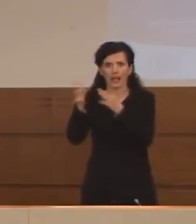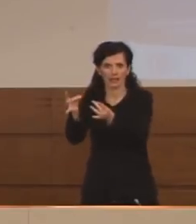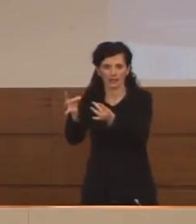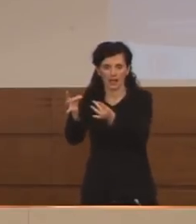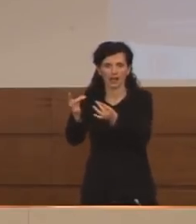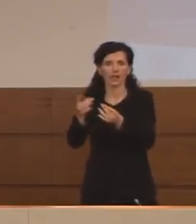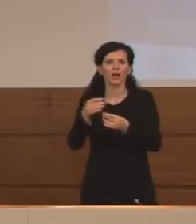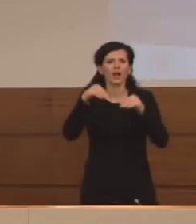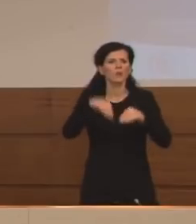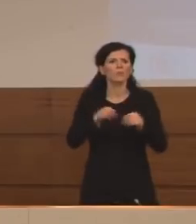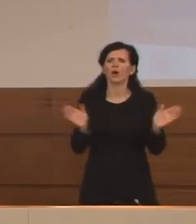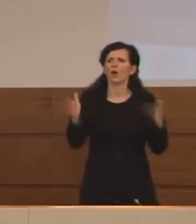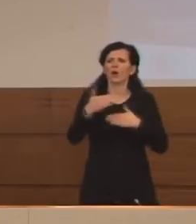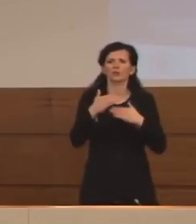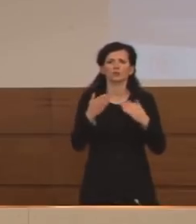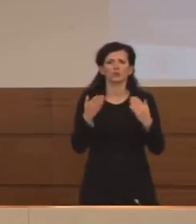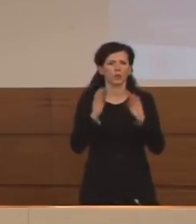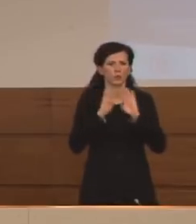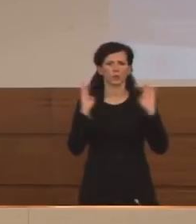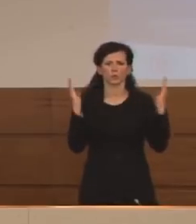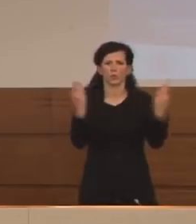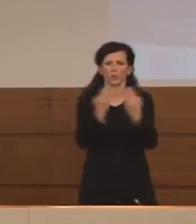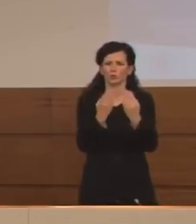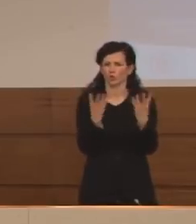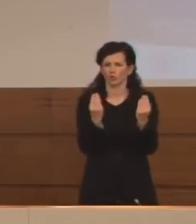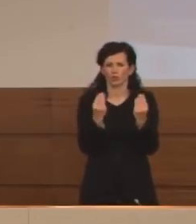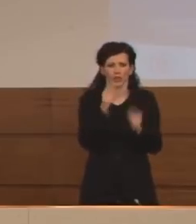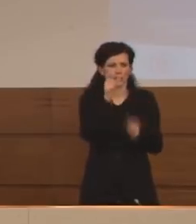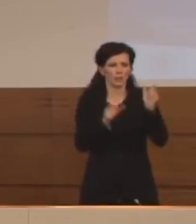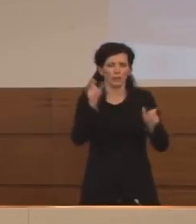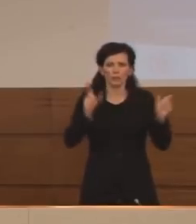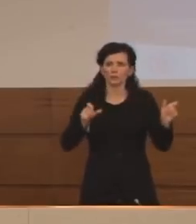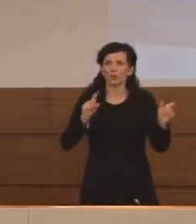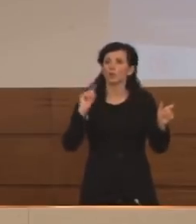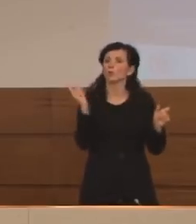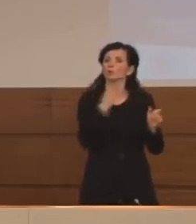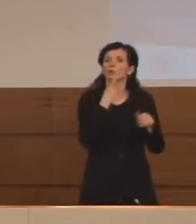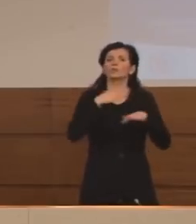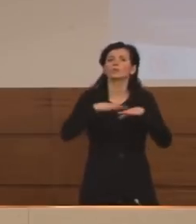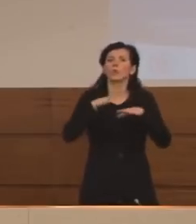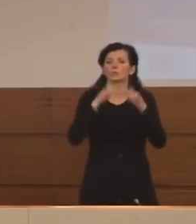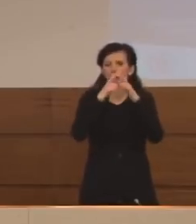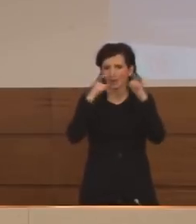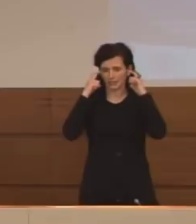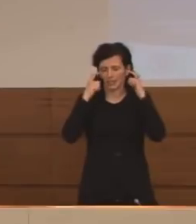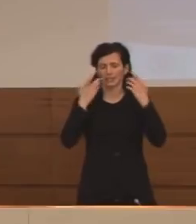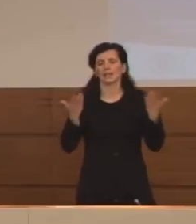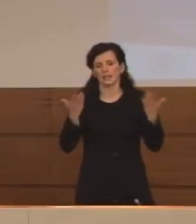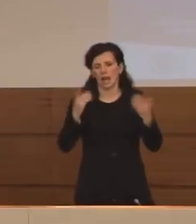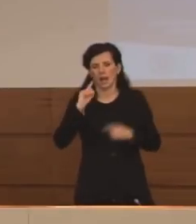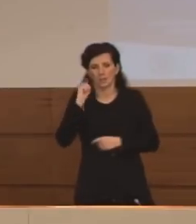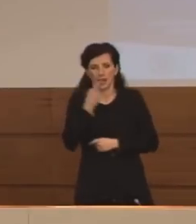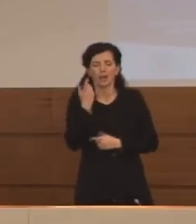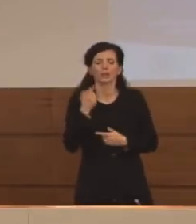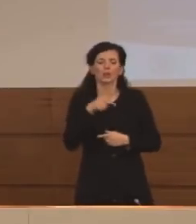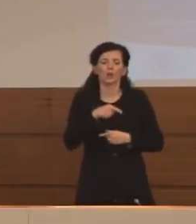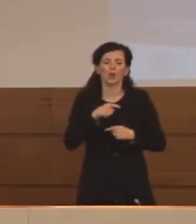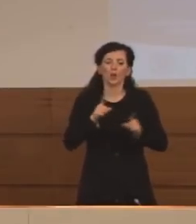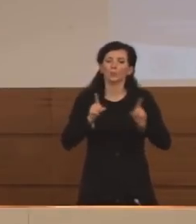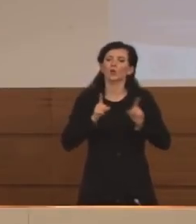tutti usassero la mascherina, probabilmente l'effetto sarebbe protettivo. Quindi non è un effetto di protezione individuale,